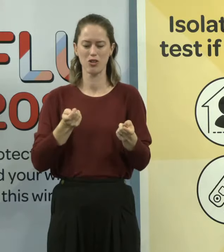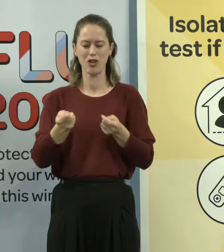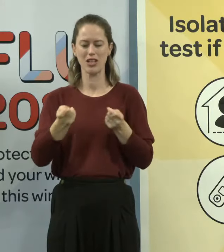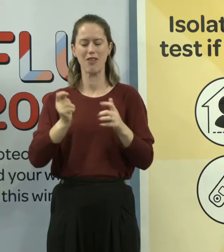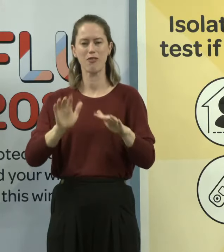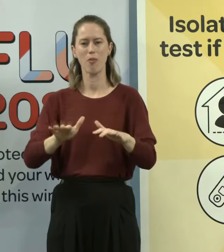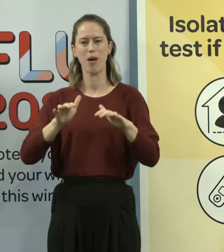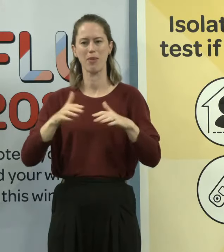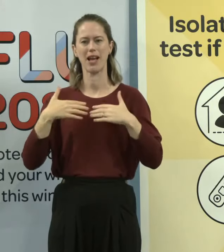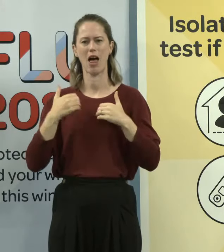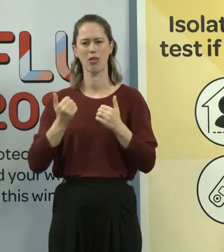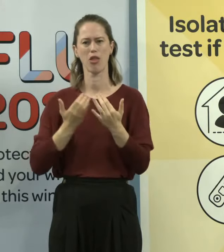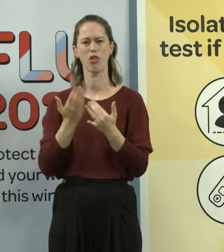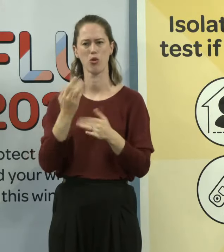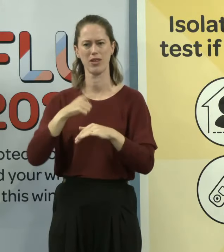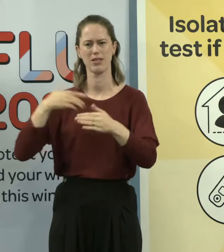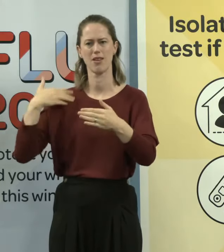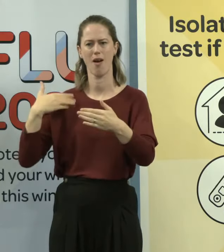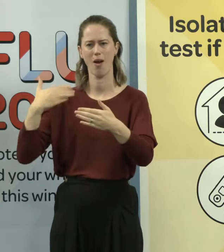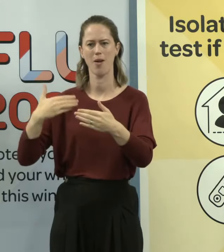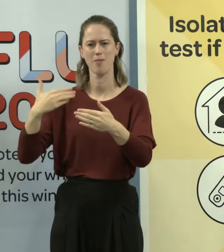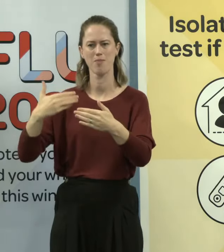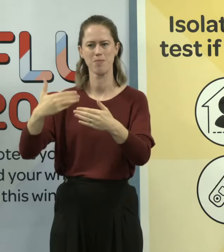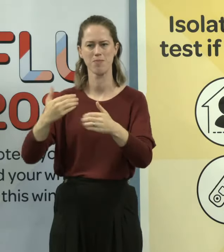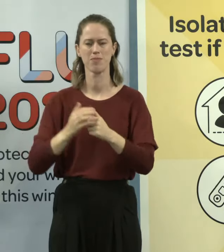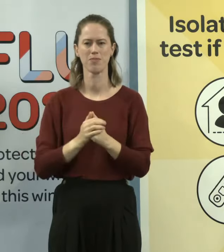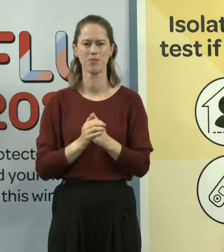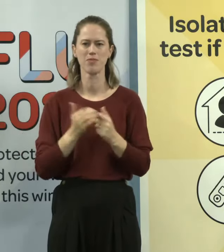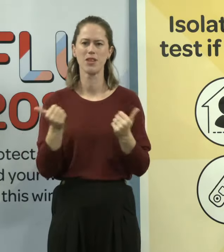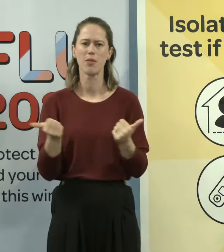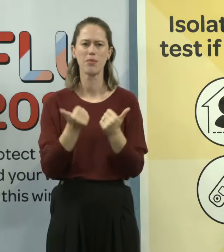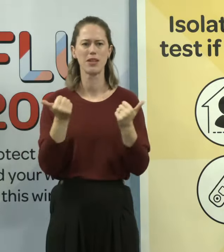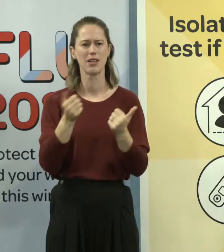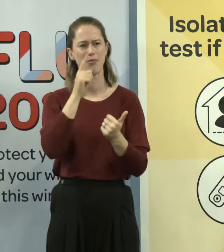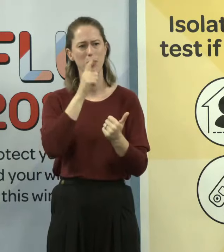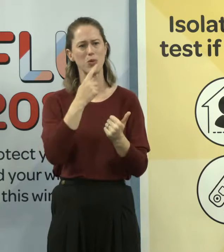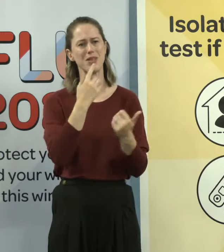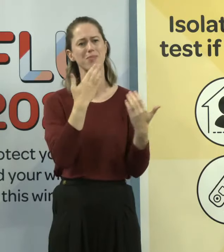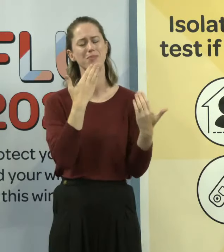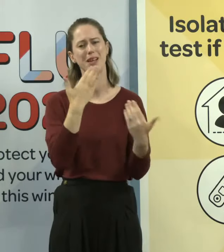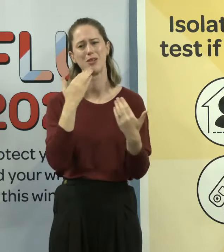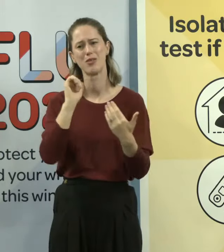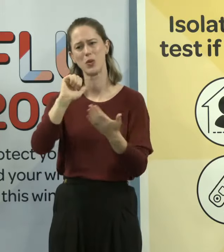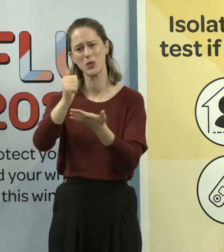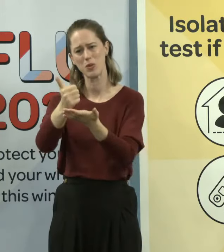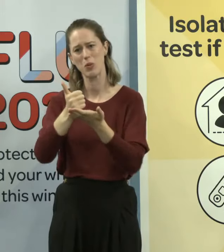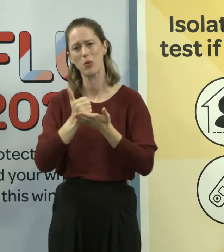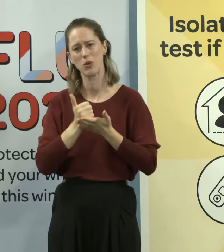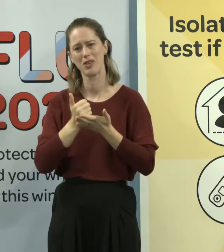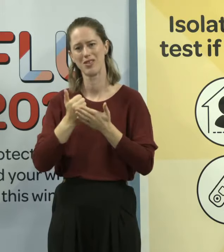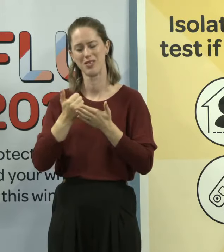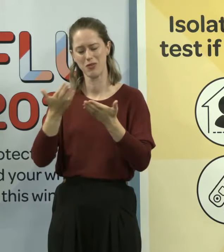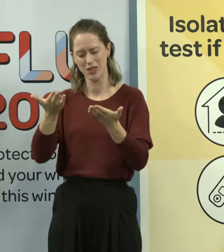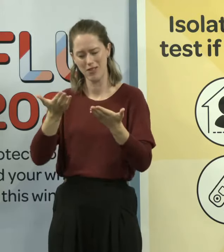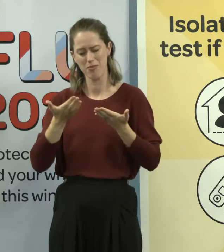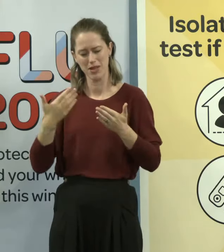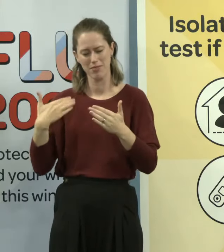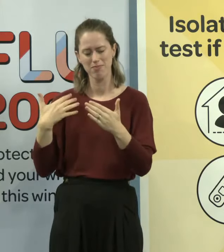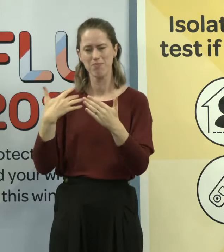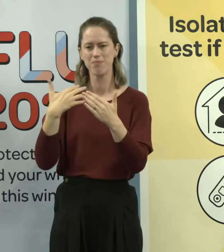tae ki etahi marama ka hoki mai